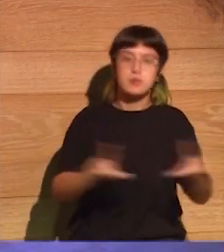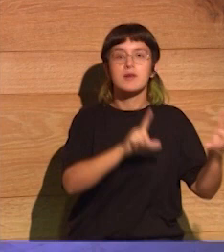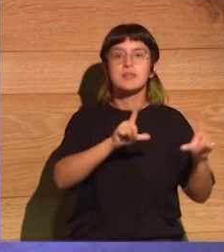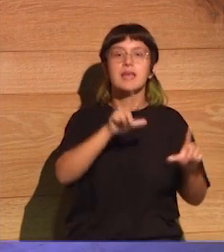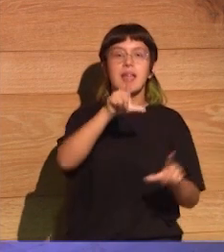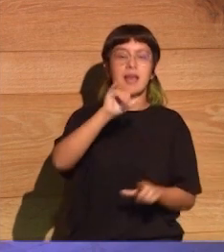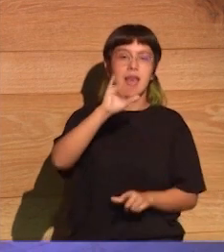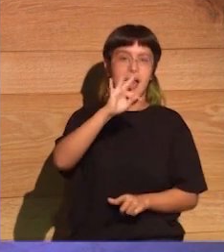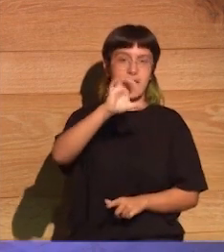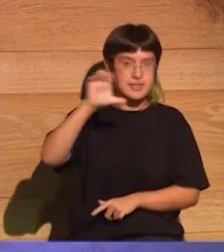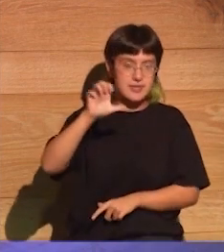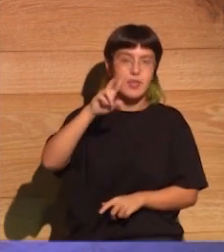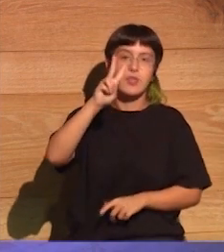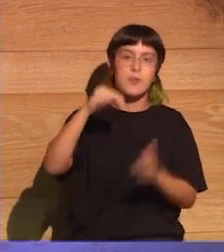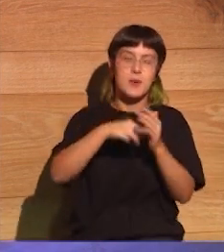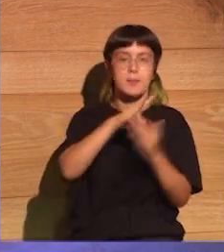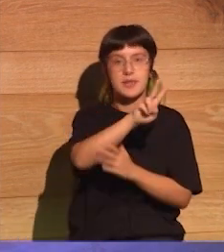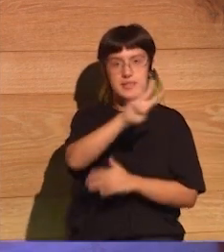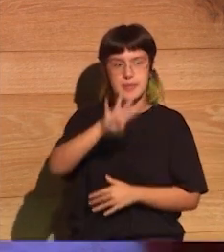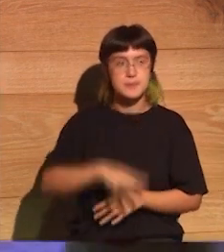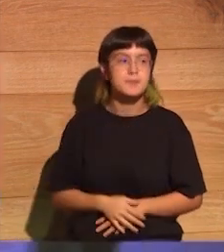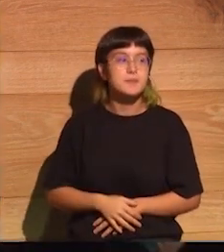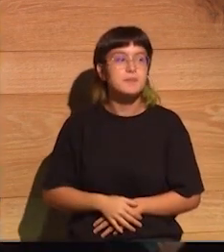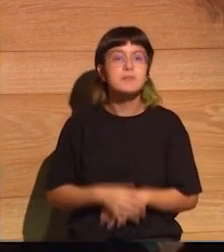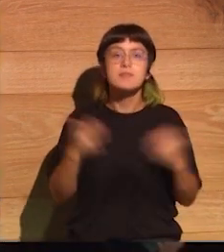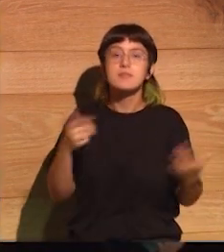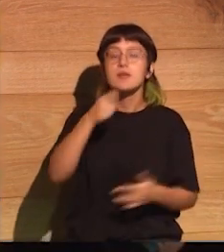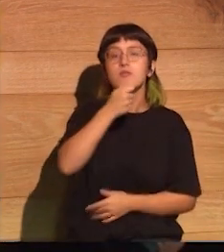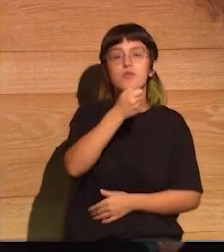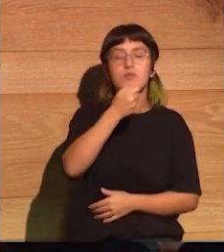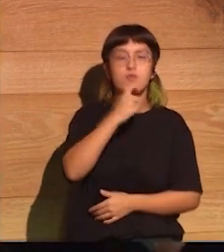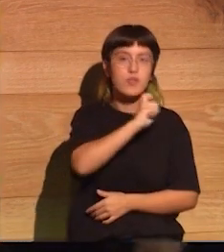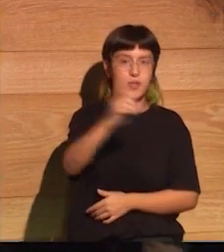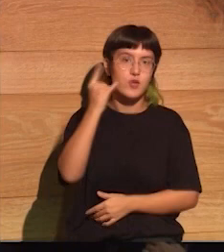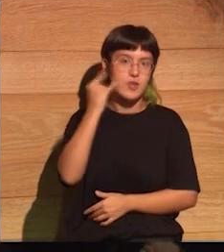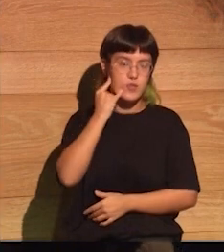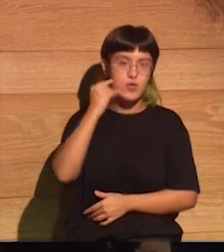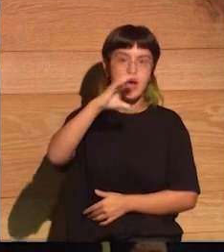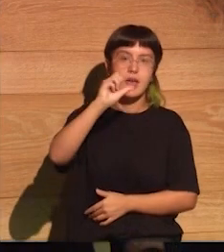Así que un fuerte aplauso para Carmen Morenés, directora general de Fundación Telefónica. Muchísimas gracias.